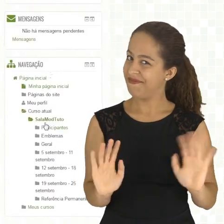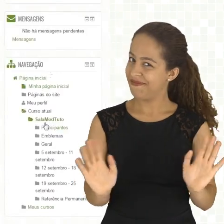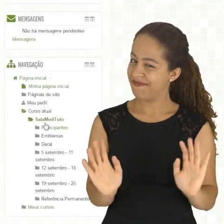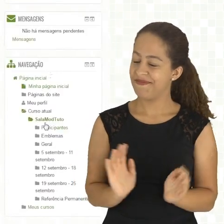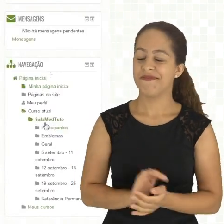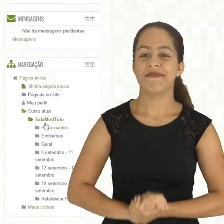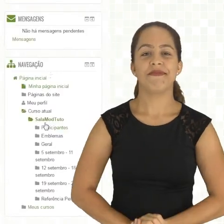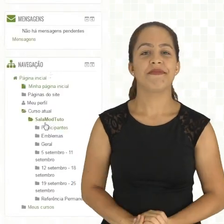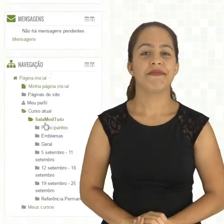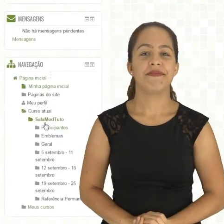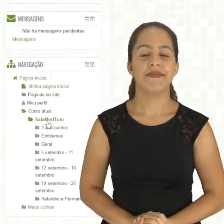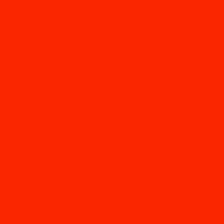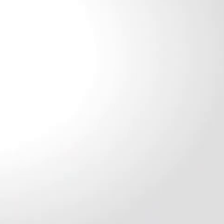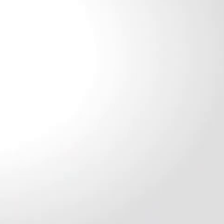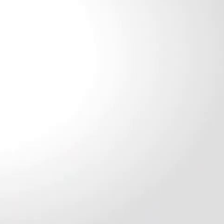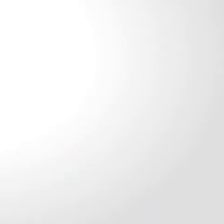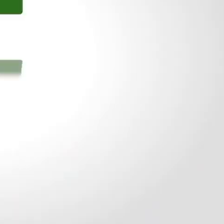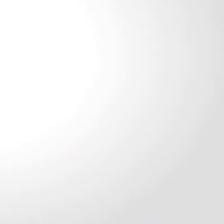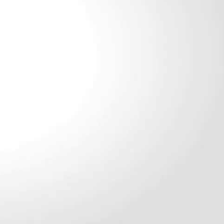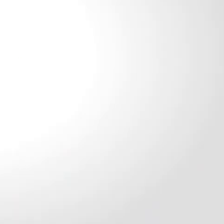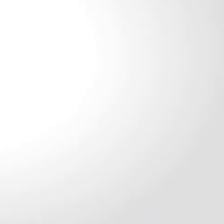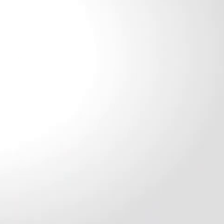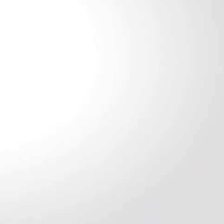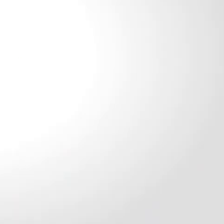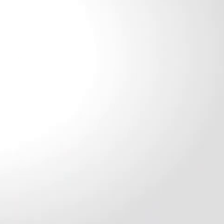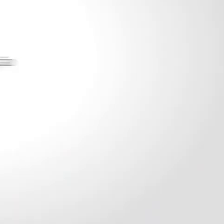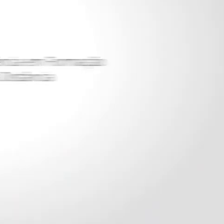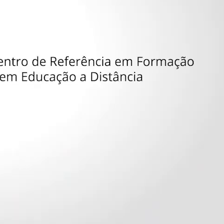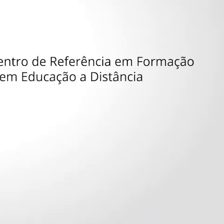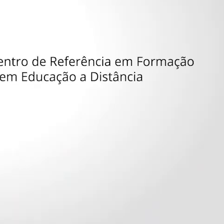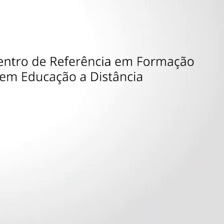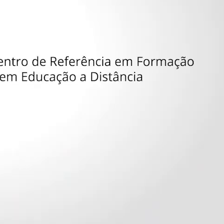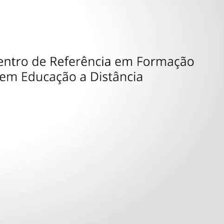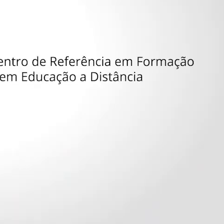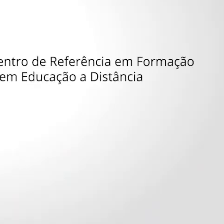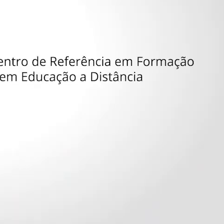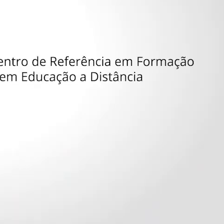Até a próxima [Música]